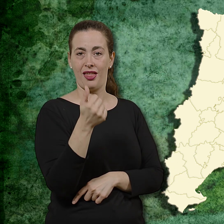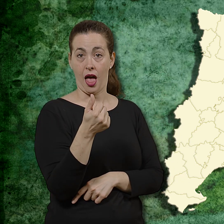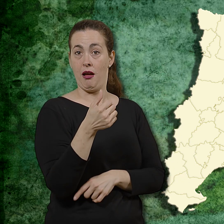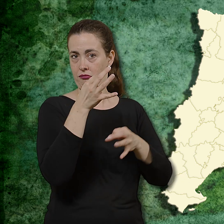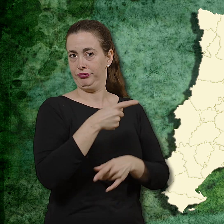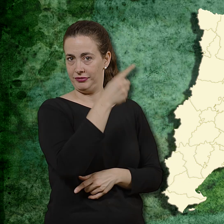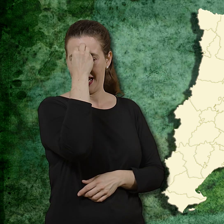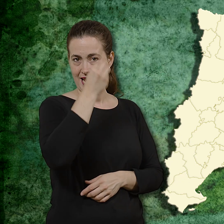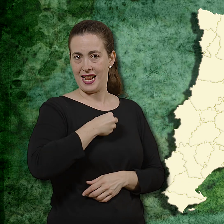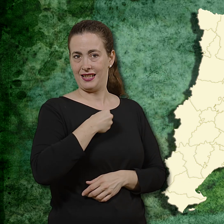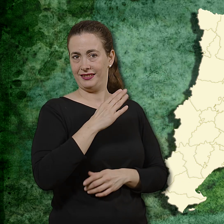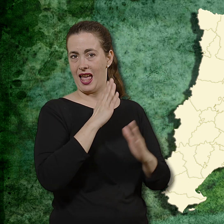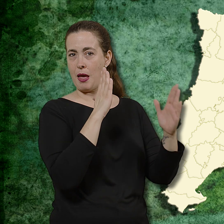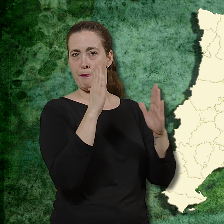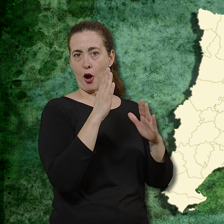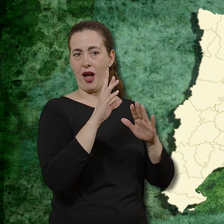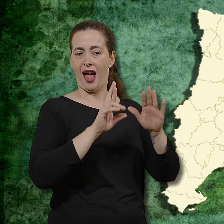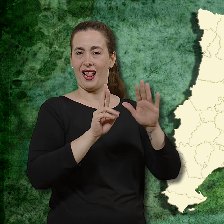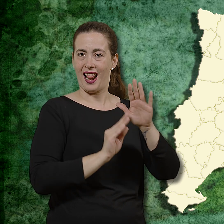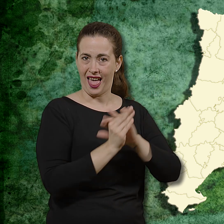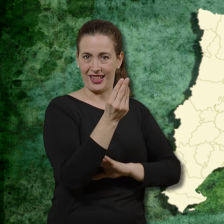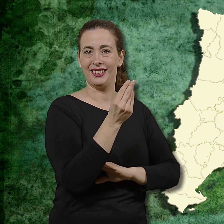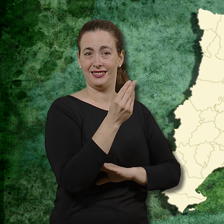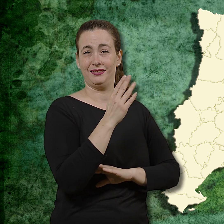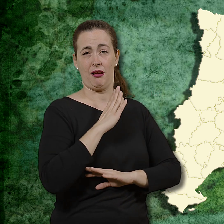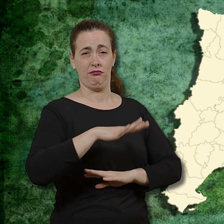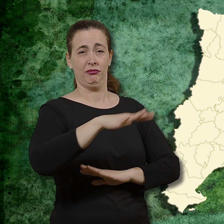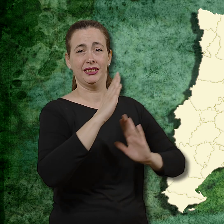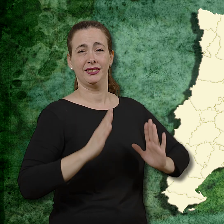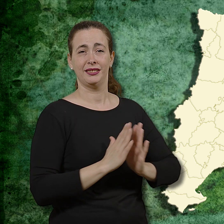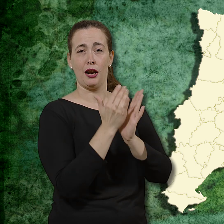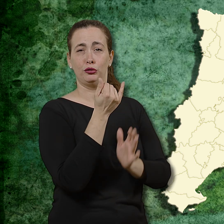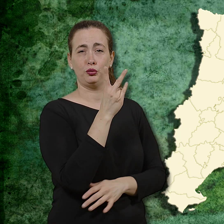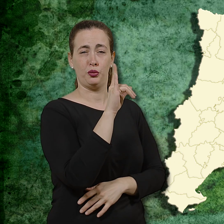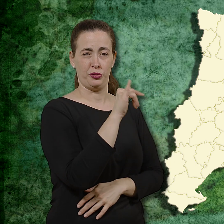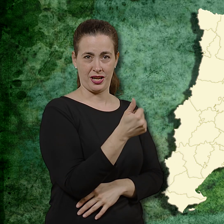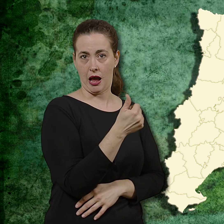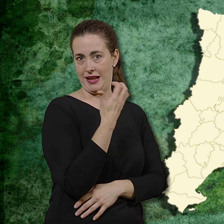com la Giralda, l'església renaixentista de Sant Julià,